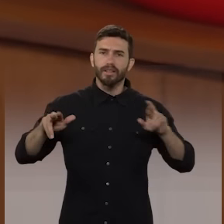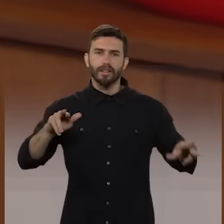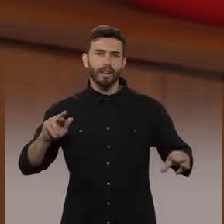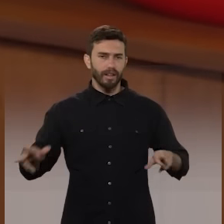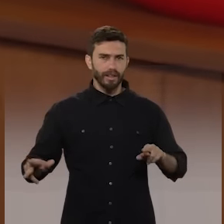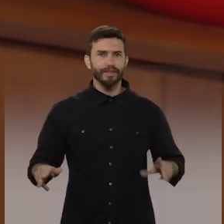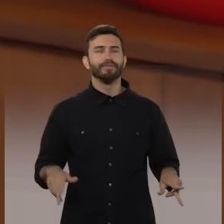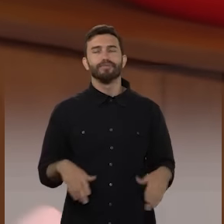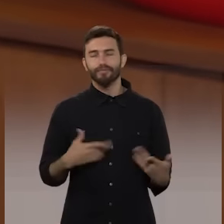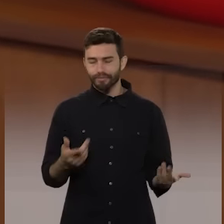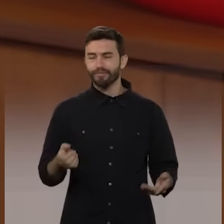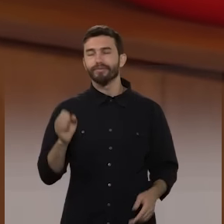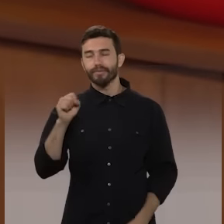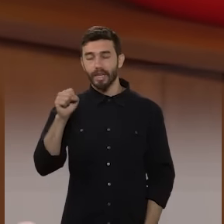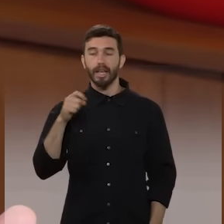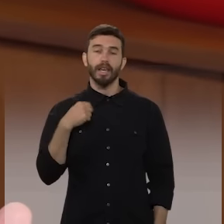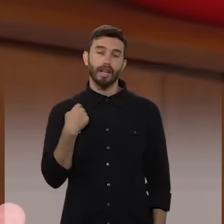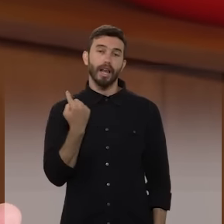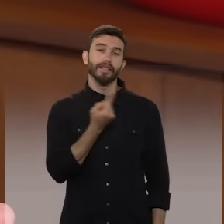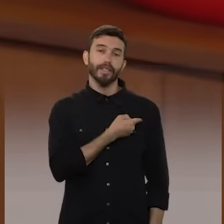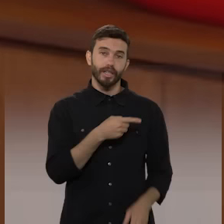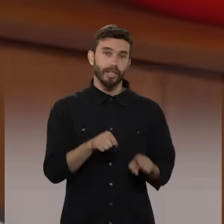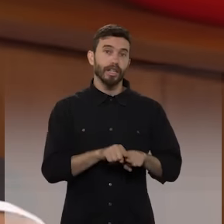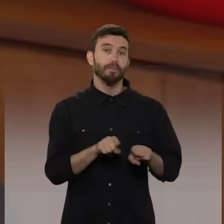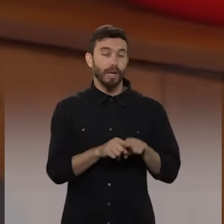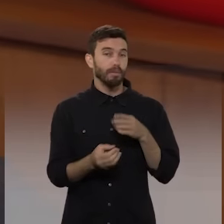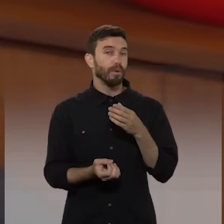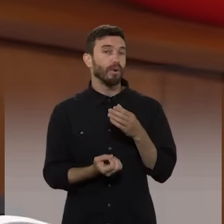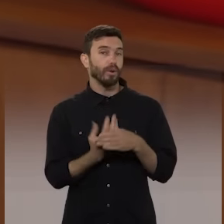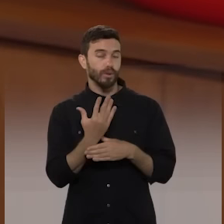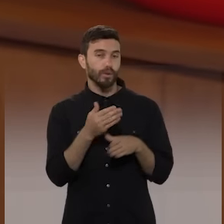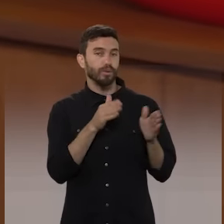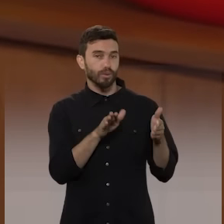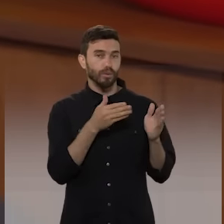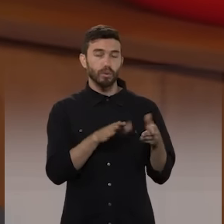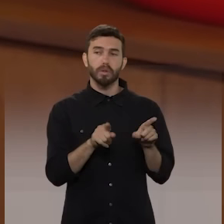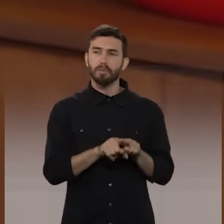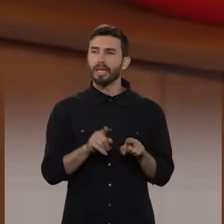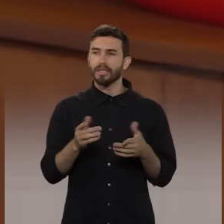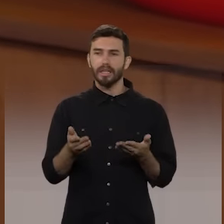diferentes sim, e que nós produzimos esses cabos também. Mas independente dessa ligação interna,